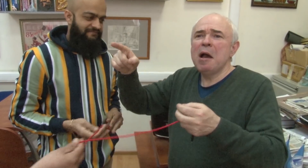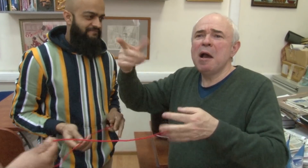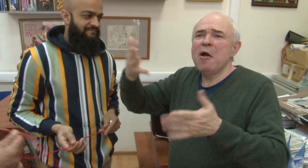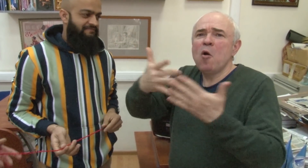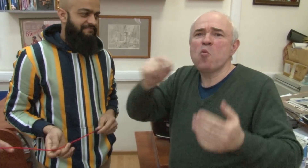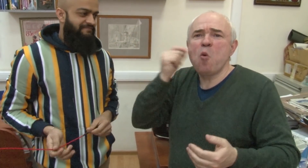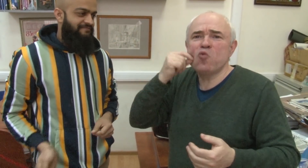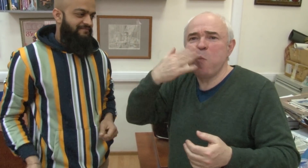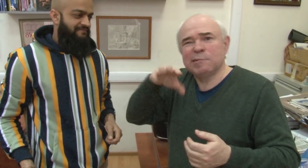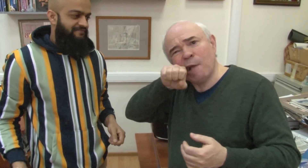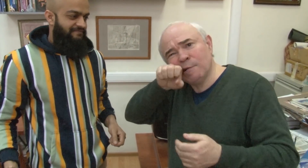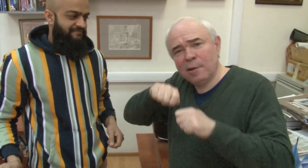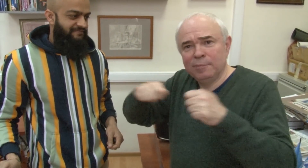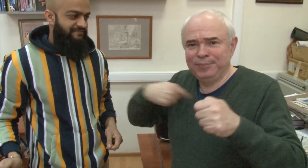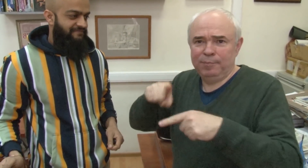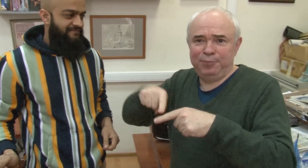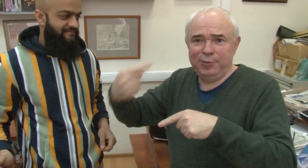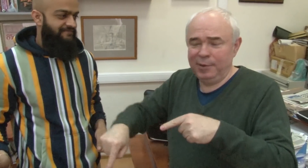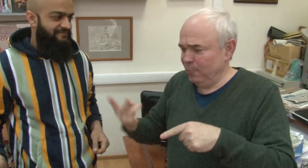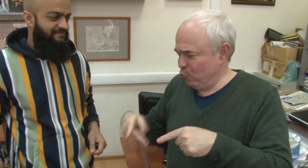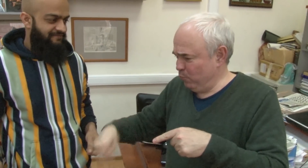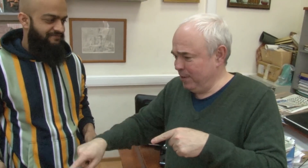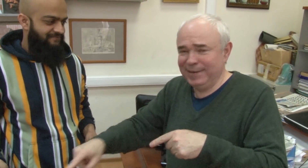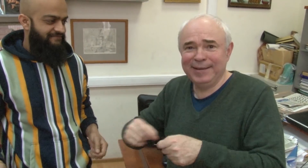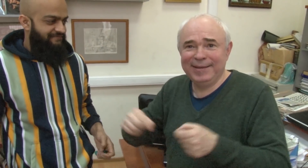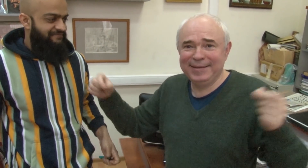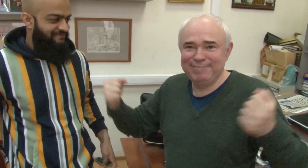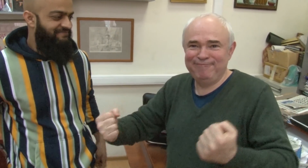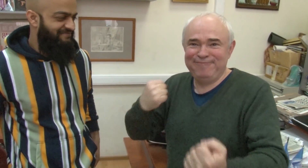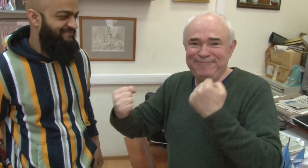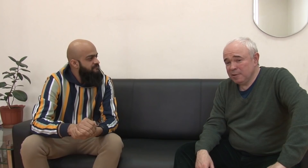Кошки любят грызть провода. Так что мне бы тоже пригодился такой кабель.